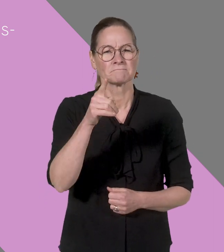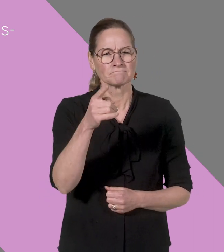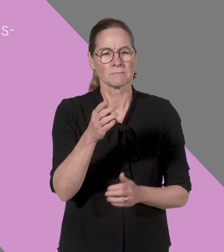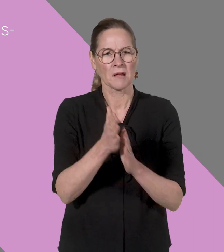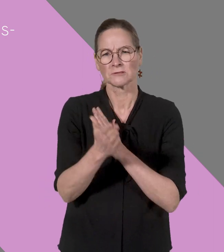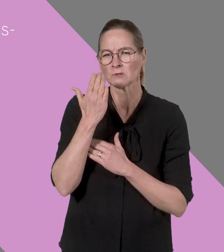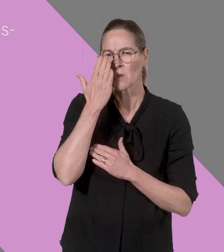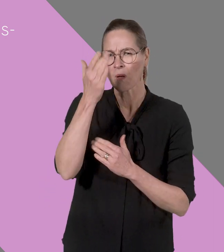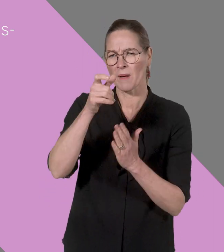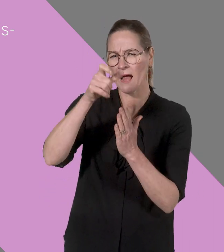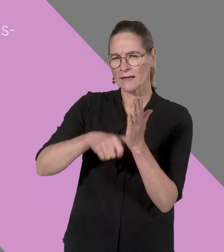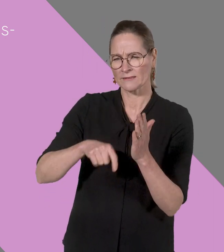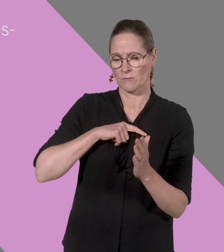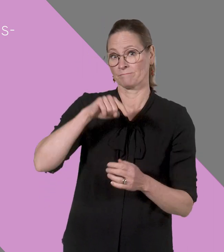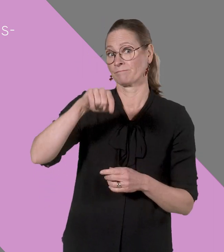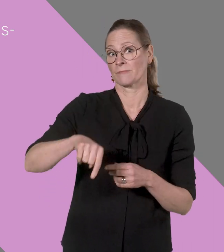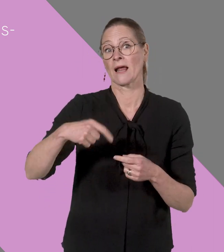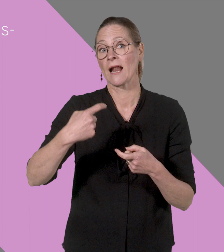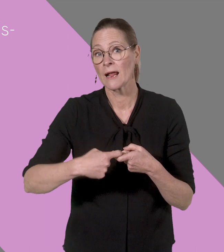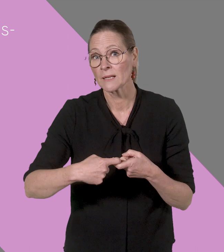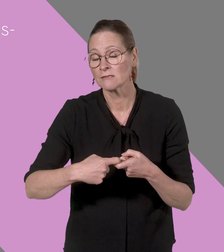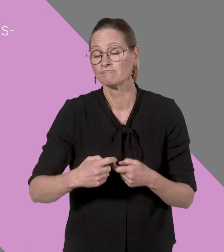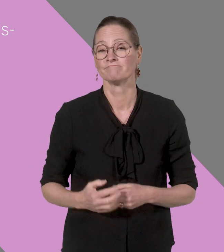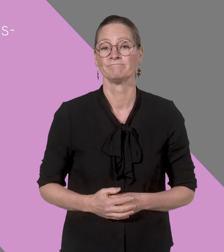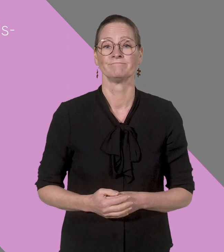Pääset lukemaan artikkelin oheisesta linkistä.